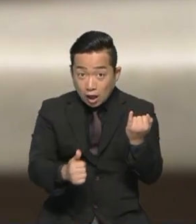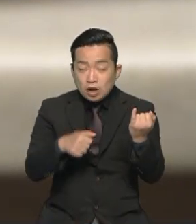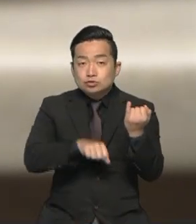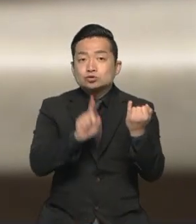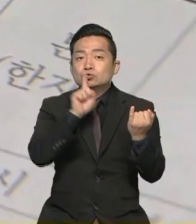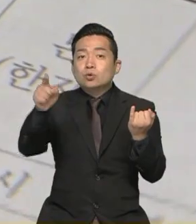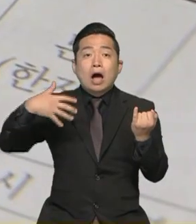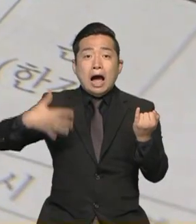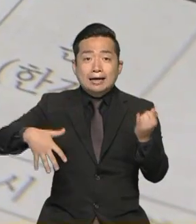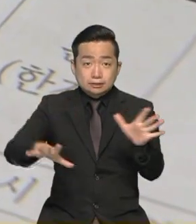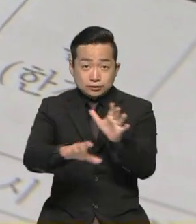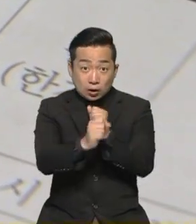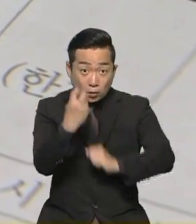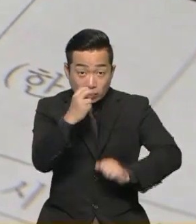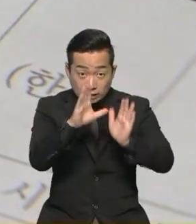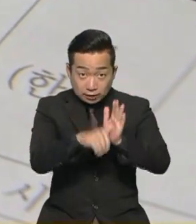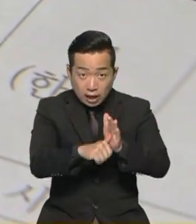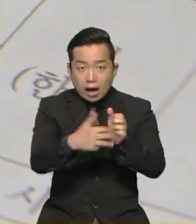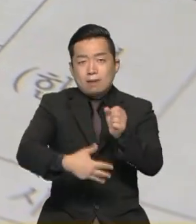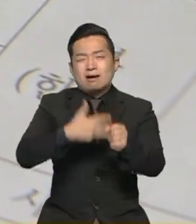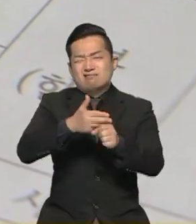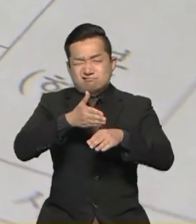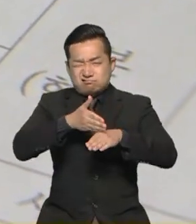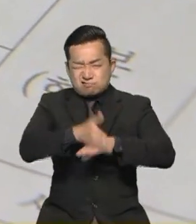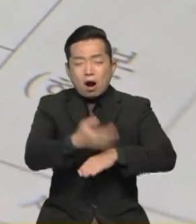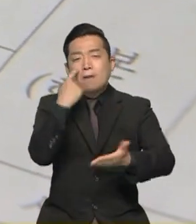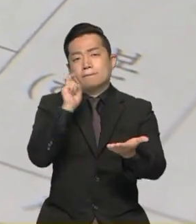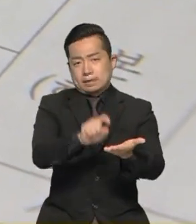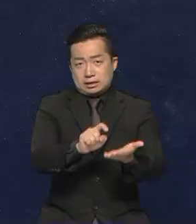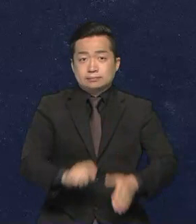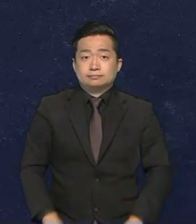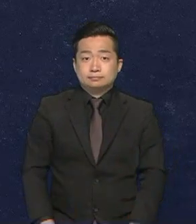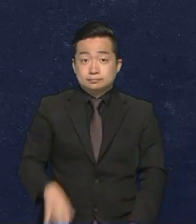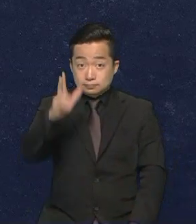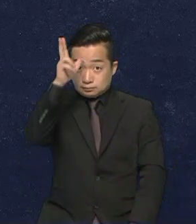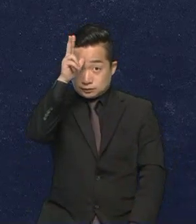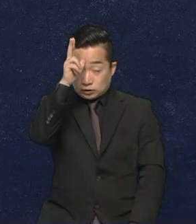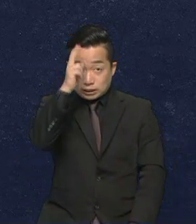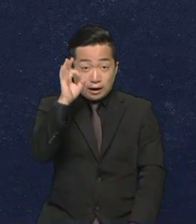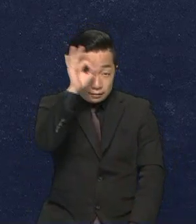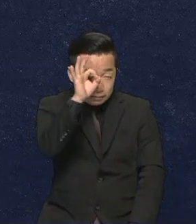과정에서 8년 만에 드러났습니다. 경찰이 수사 중인 미등록 아동사건은